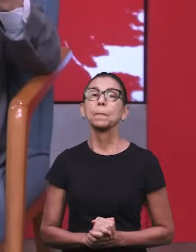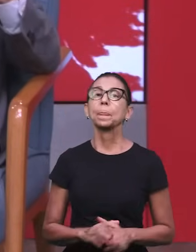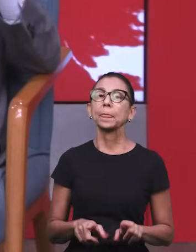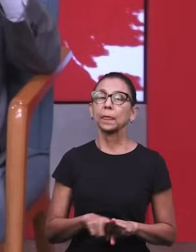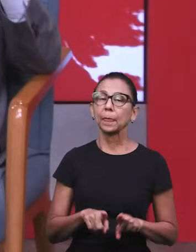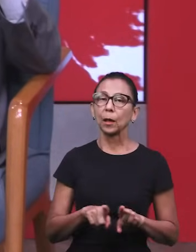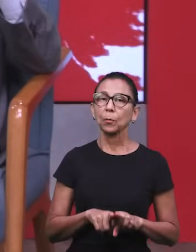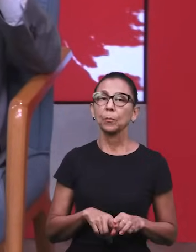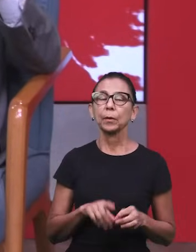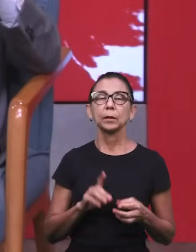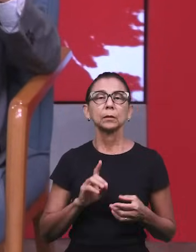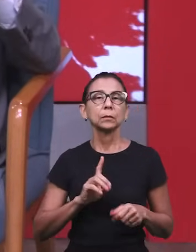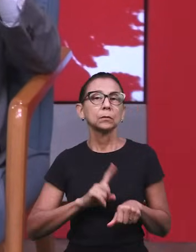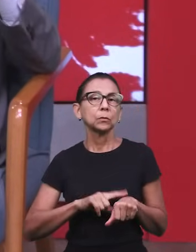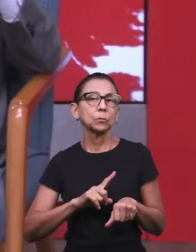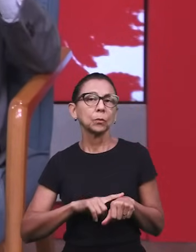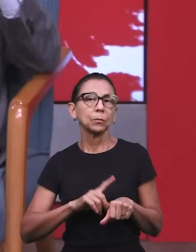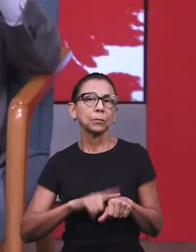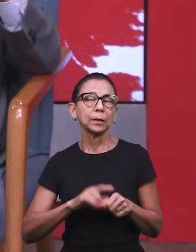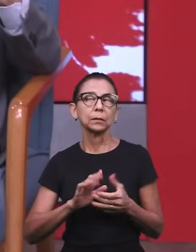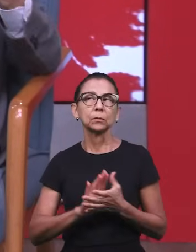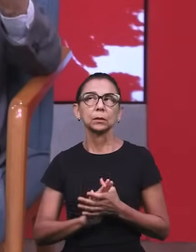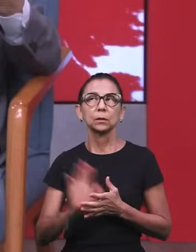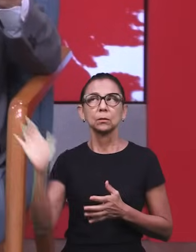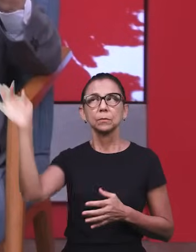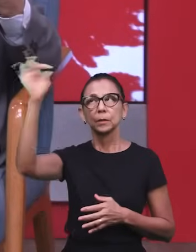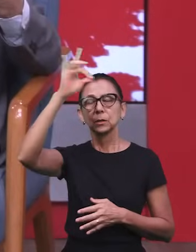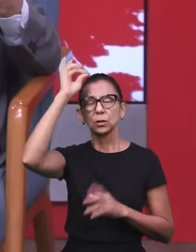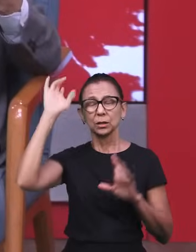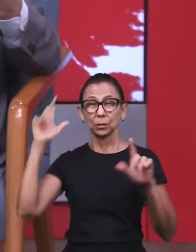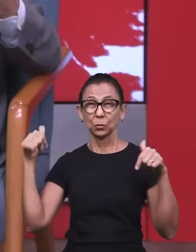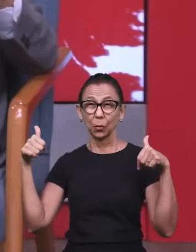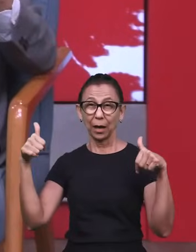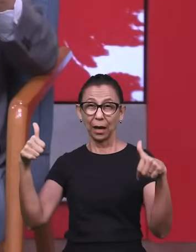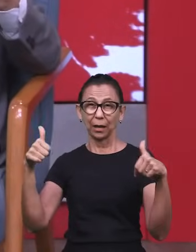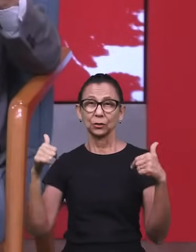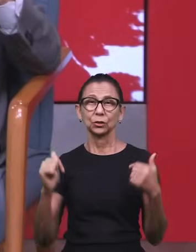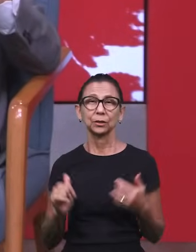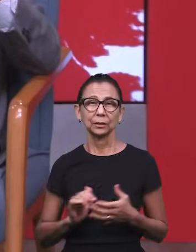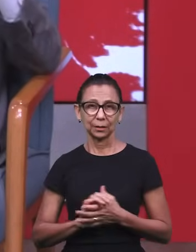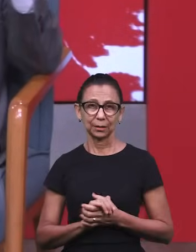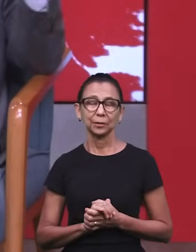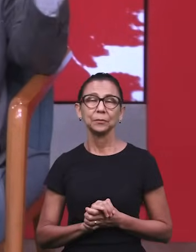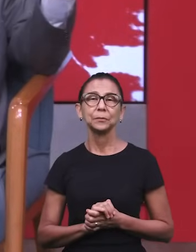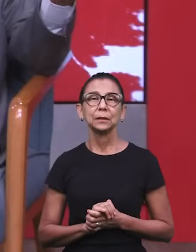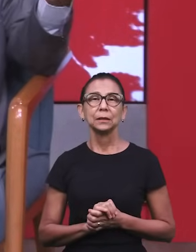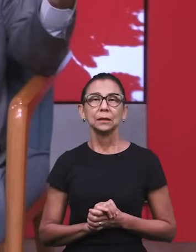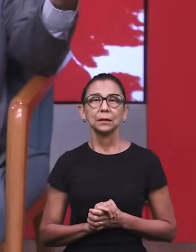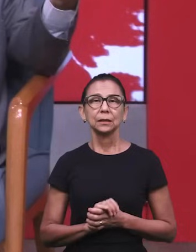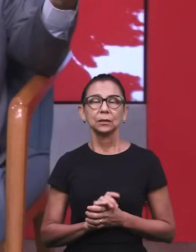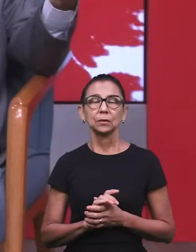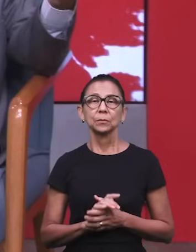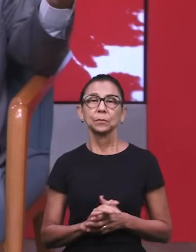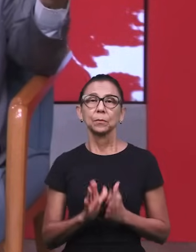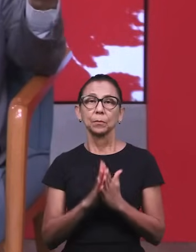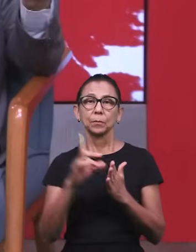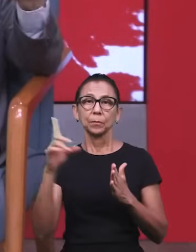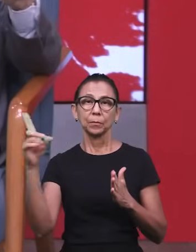palavra o espírito santo opera e essa palavra é viva Então não é só você citar a palavra mas é